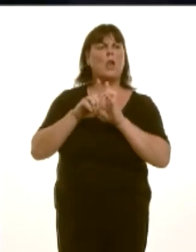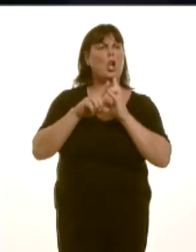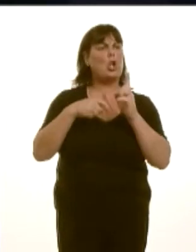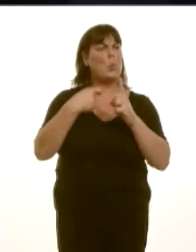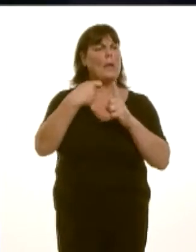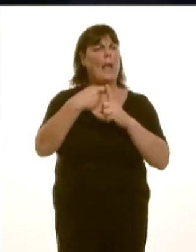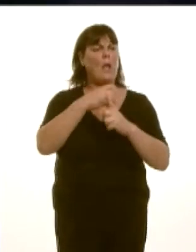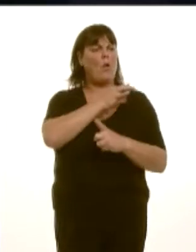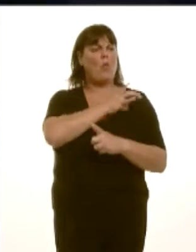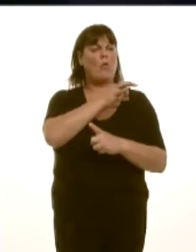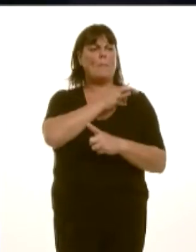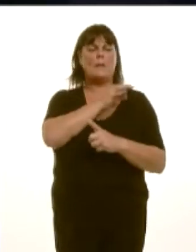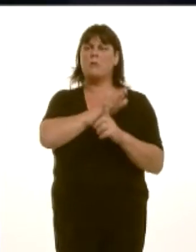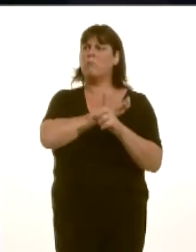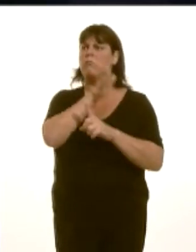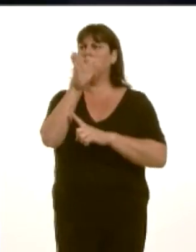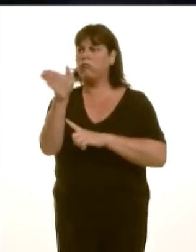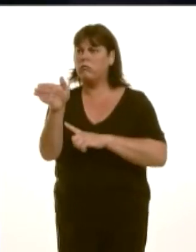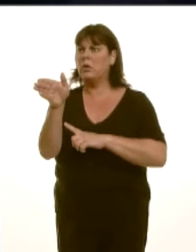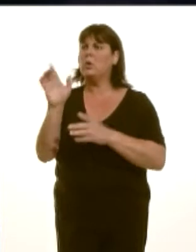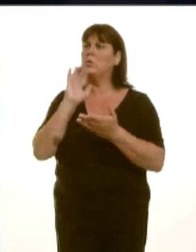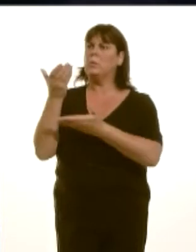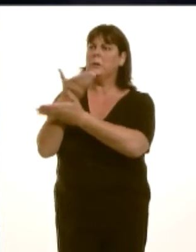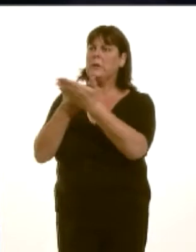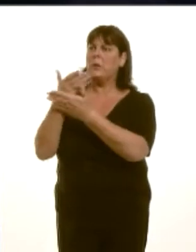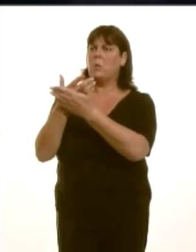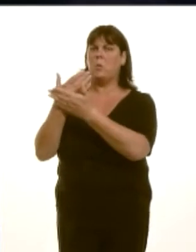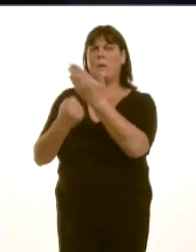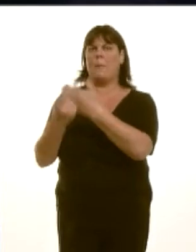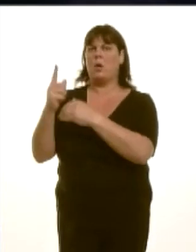Hefyd, oherwydd mai dirprwyaeth y Deyrnas Gyfunol sy’n cyflawni’r gwaith ar ran